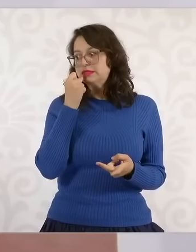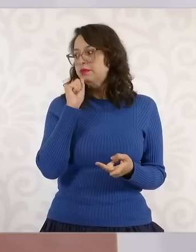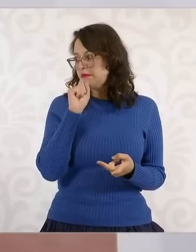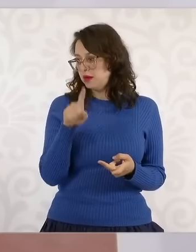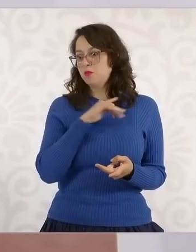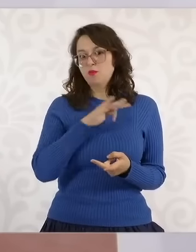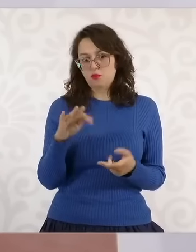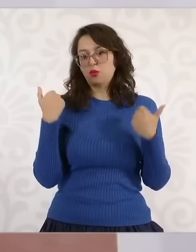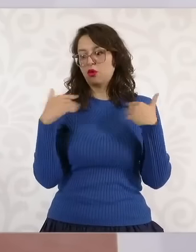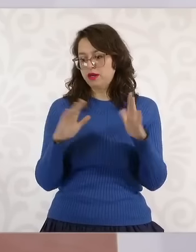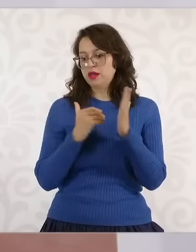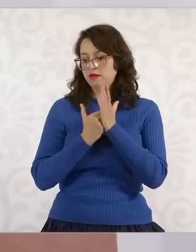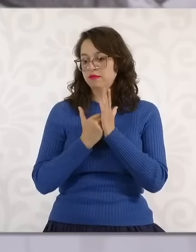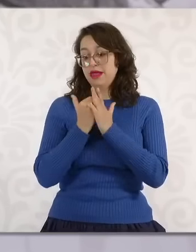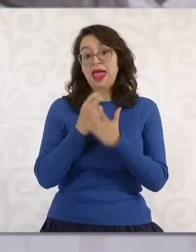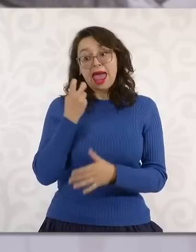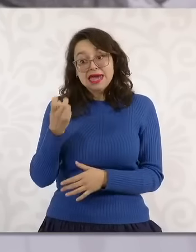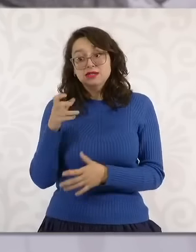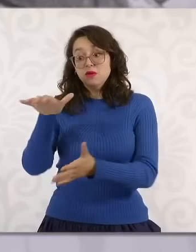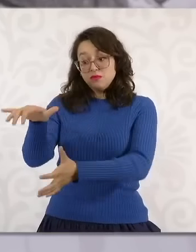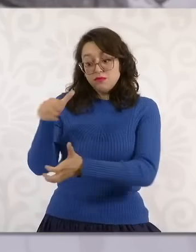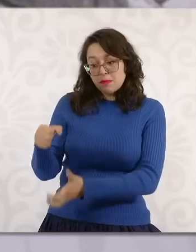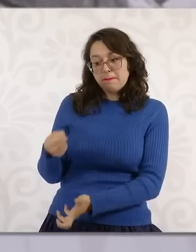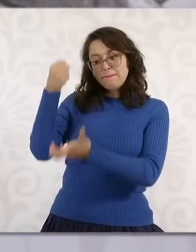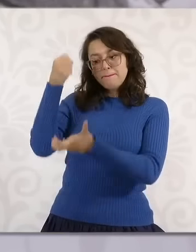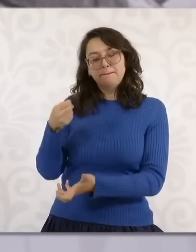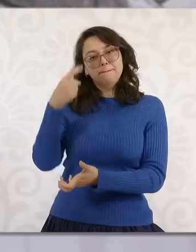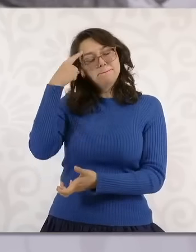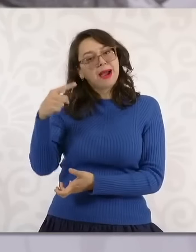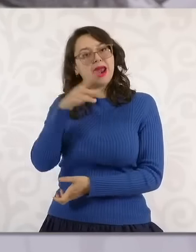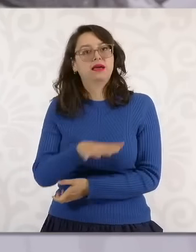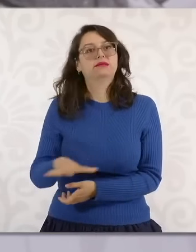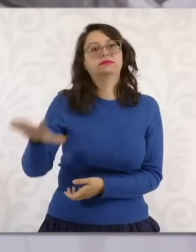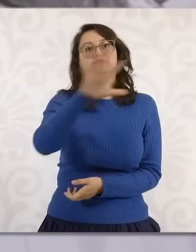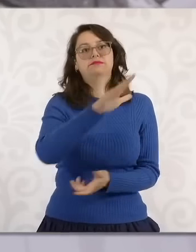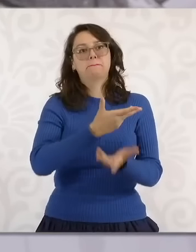va a utilizar para la gente.